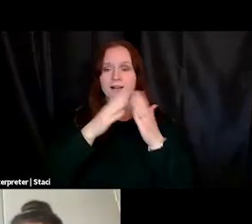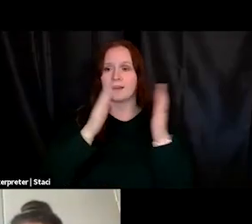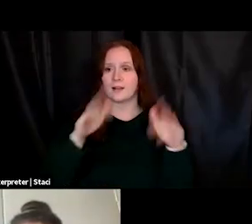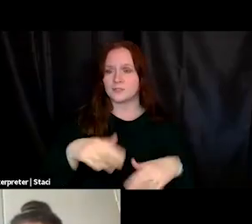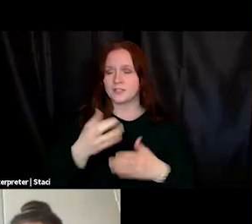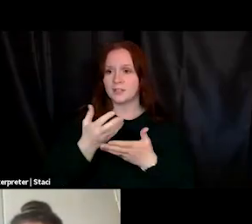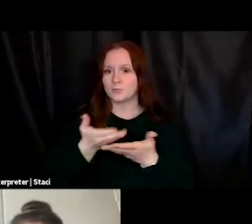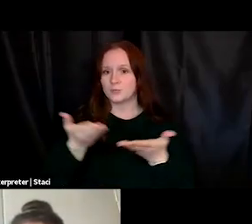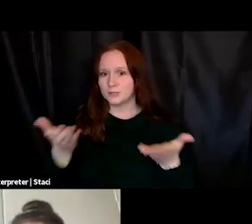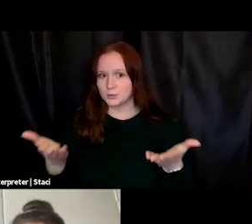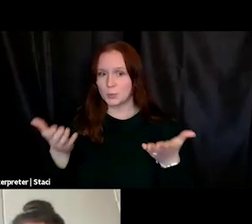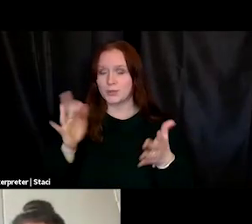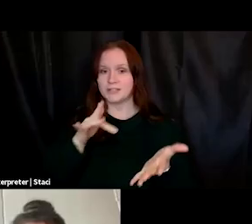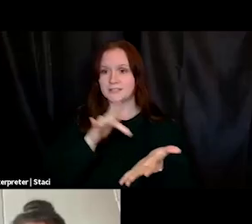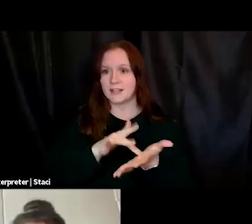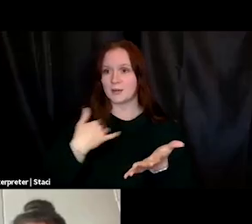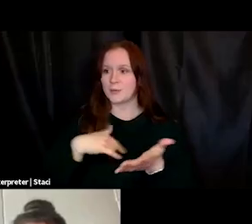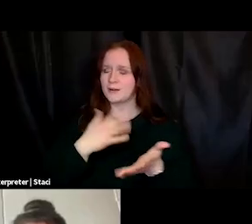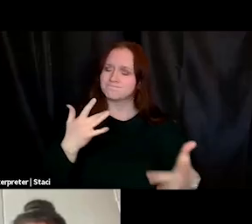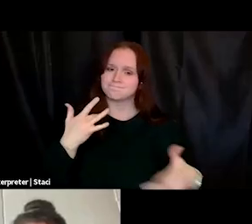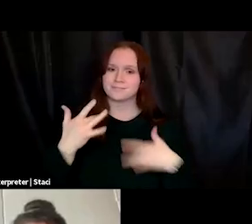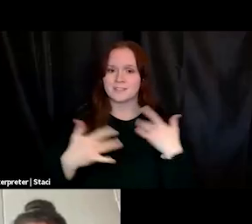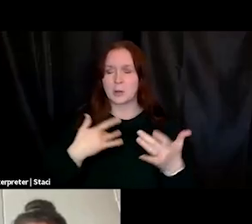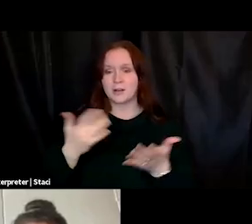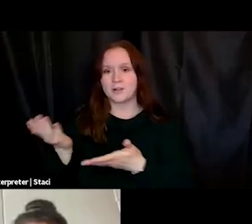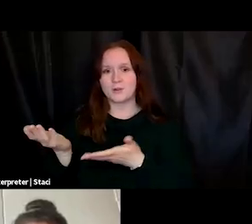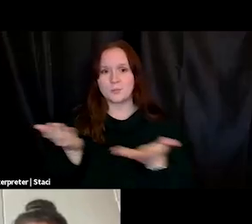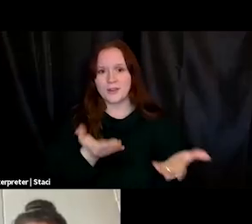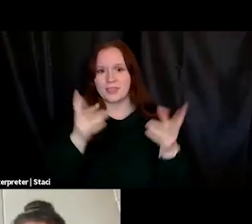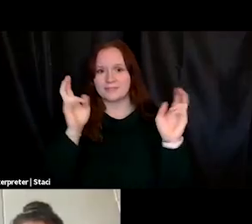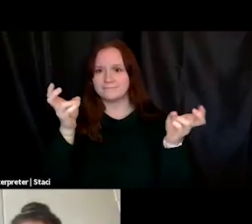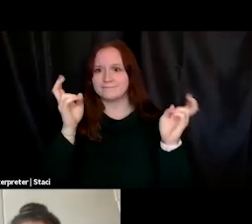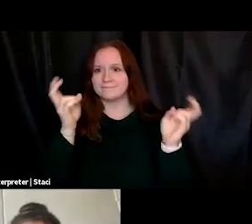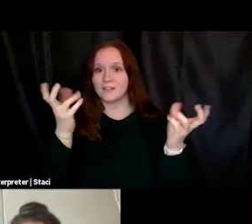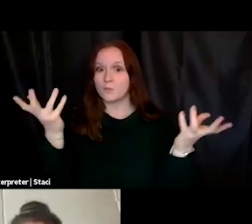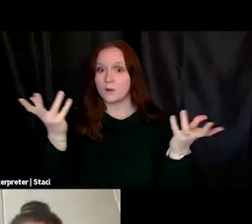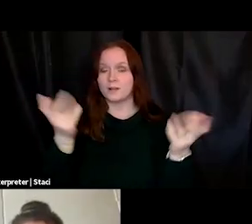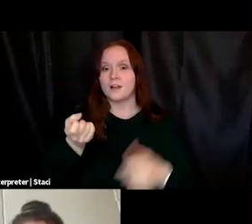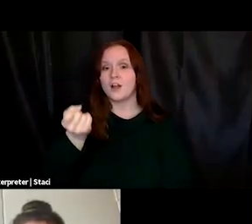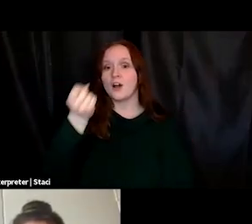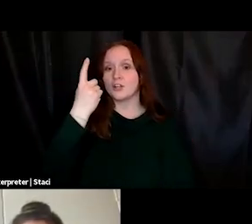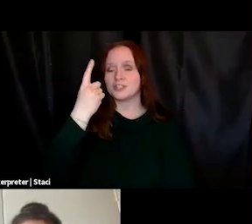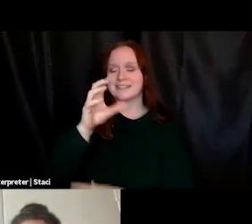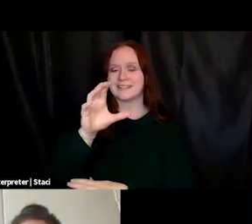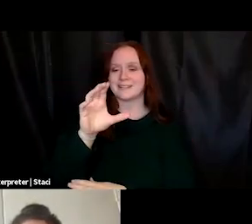Soy asociada senior de proyectos aquí en el SAMHSA SOAR TA Center, y moderaré el webinar de hoy.